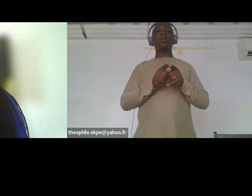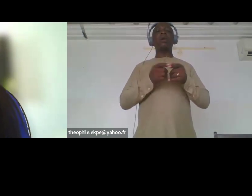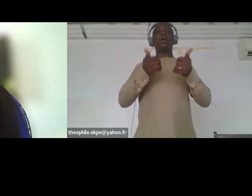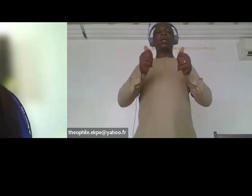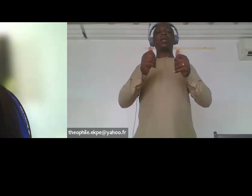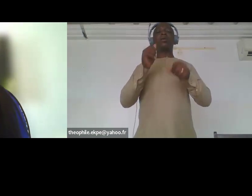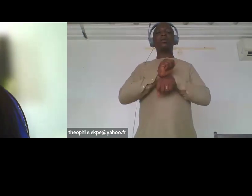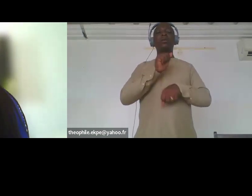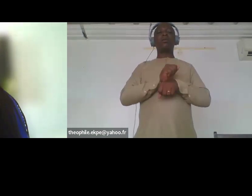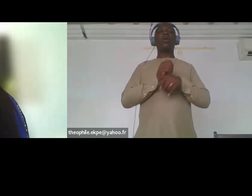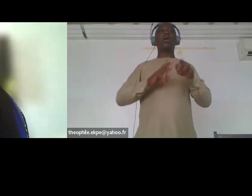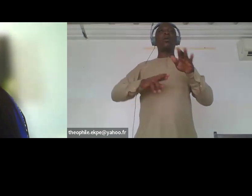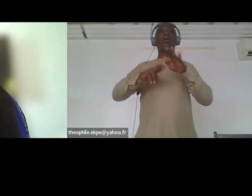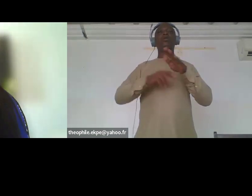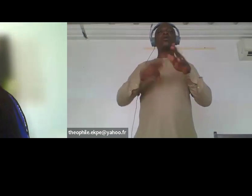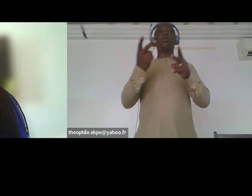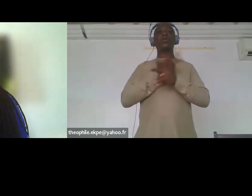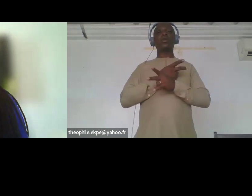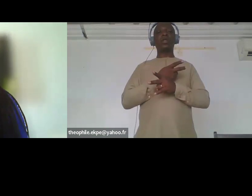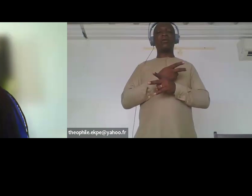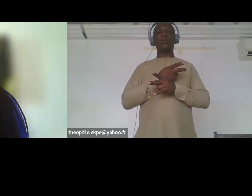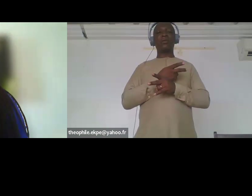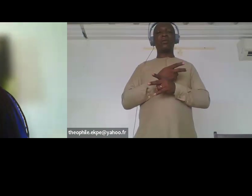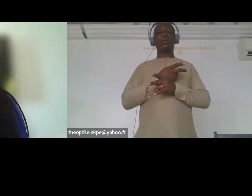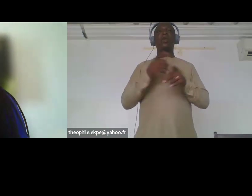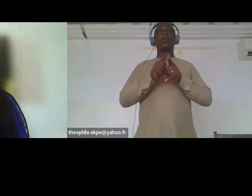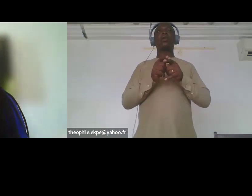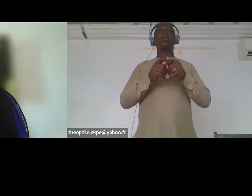ressources productives notamment l'accès à la terre